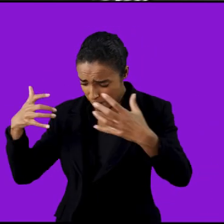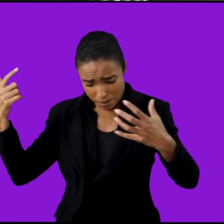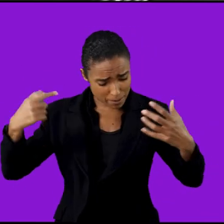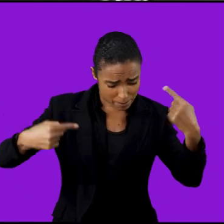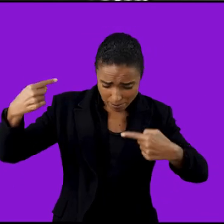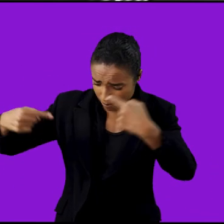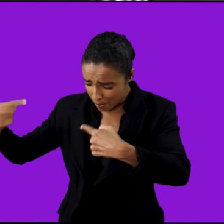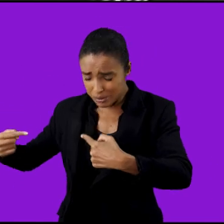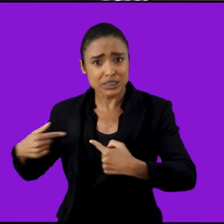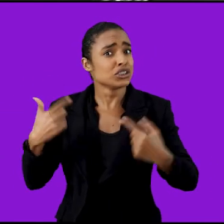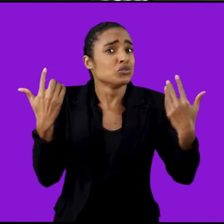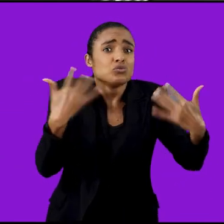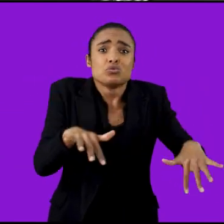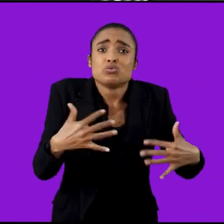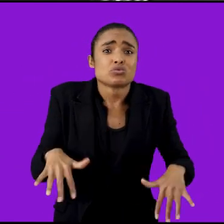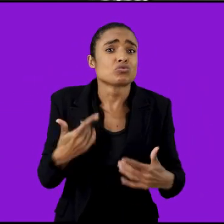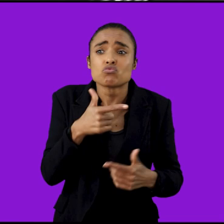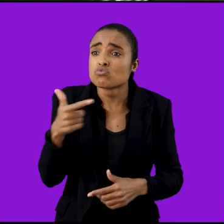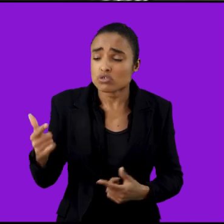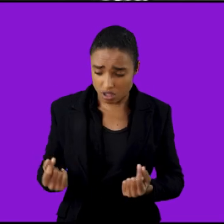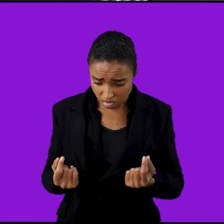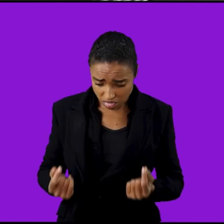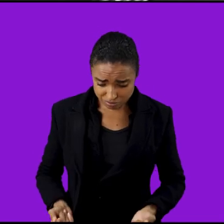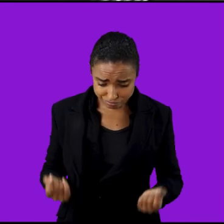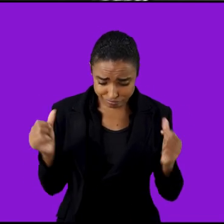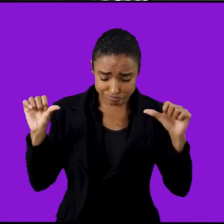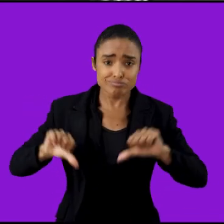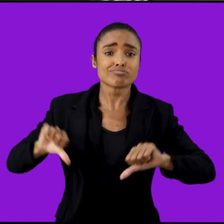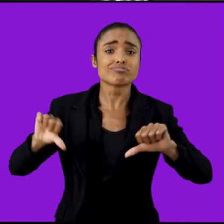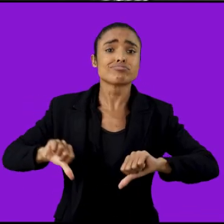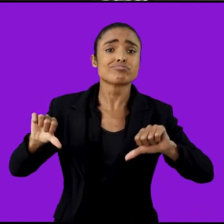e eu não tinha da onde tirar pra pagar, sabe? Eu fiquei, fiquei uns três anos pagando essa